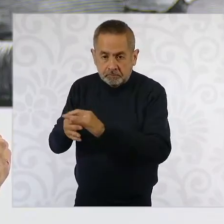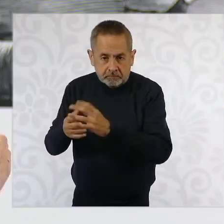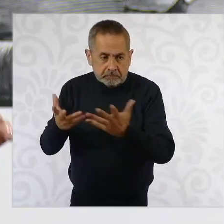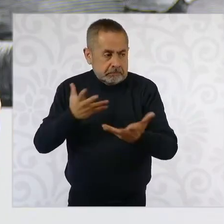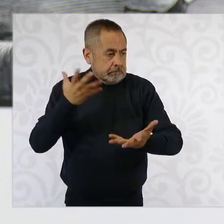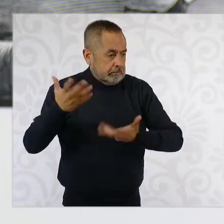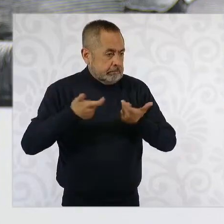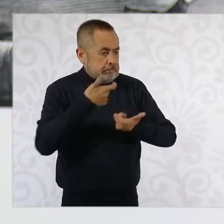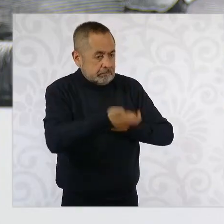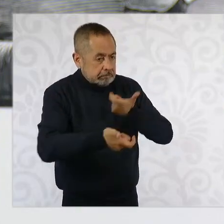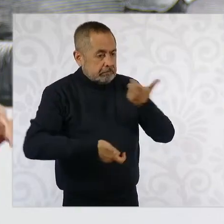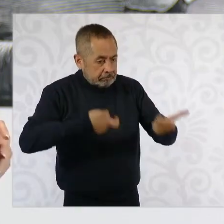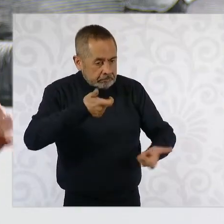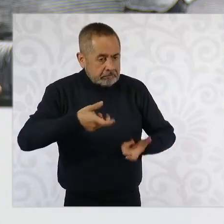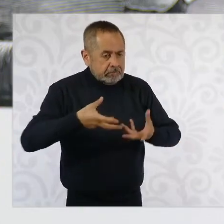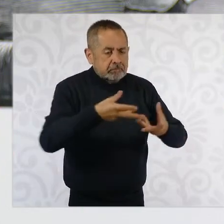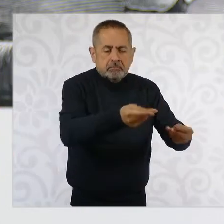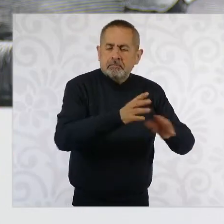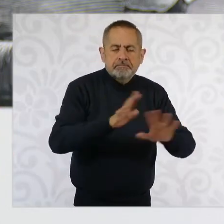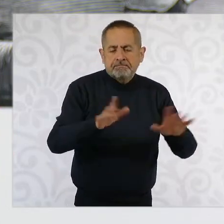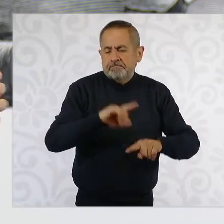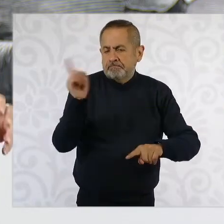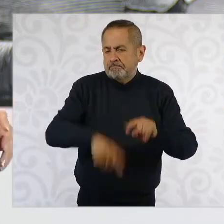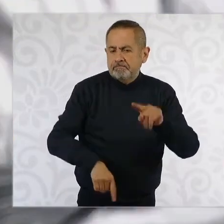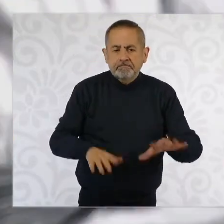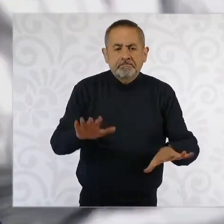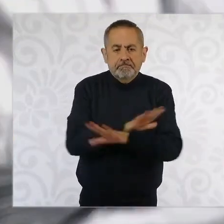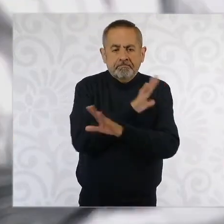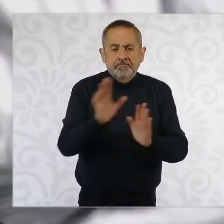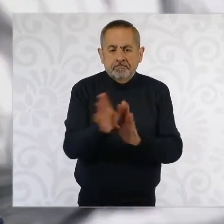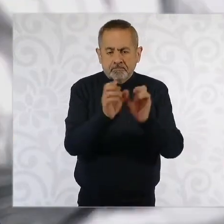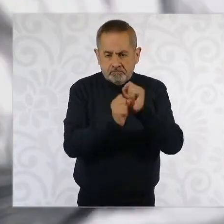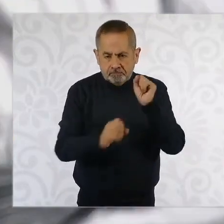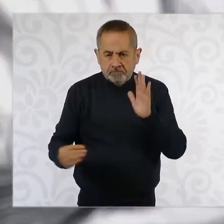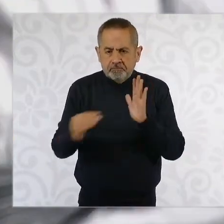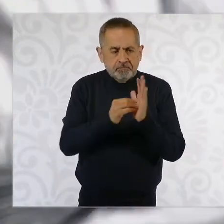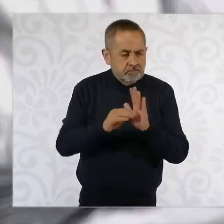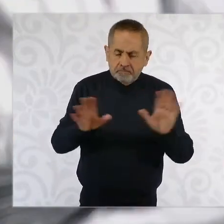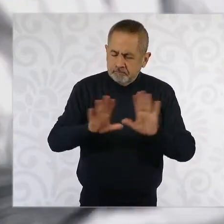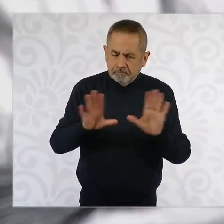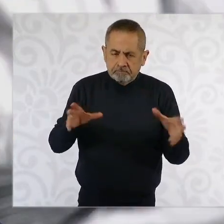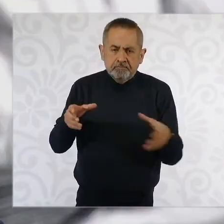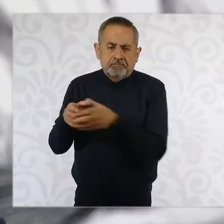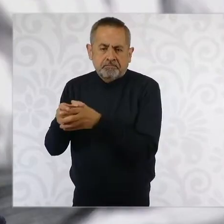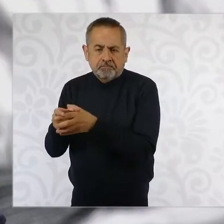que solo Ahora que se cambió la Constitución se va a poder integrar muchas de ellas nuevamente